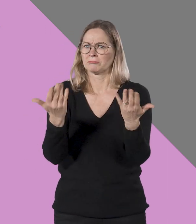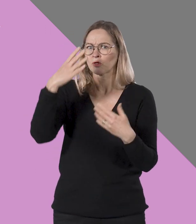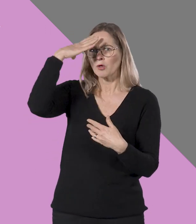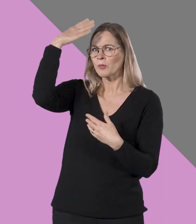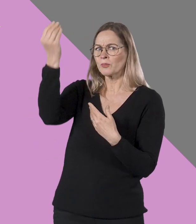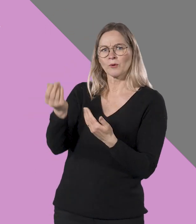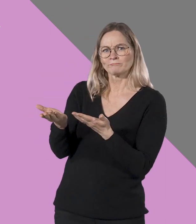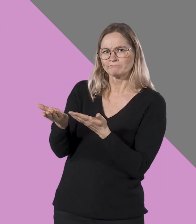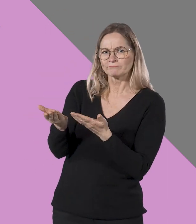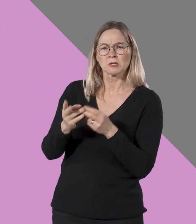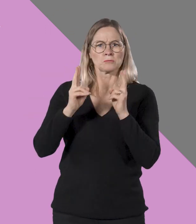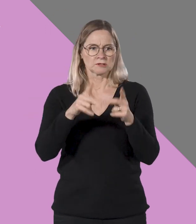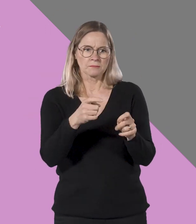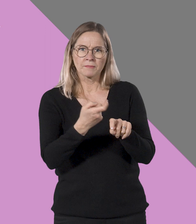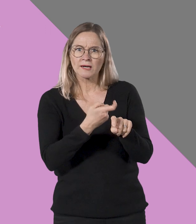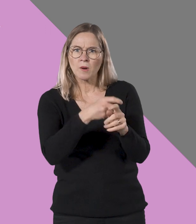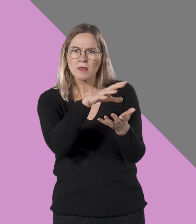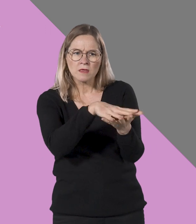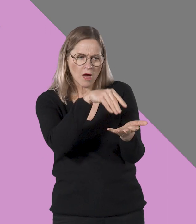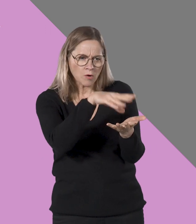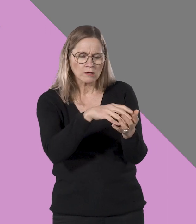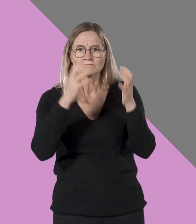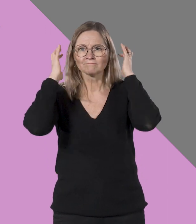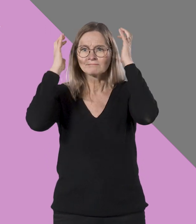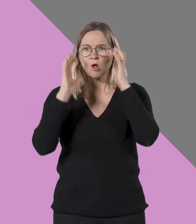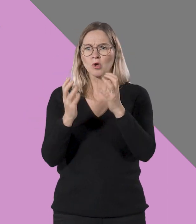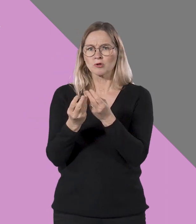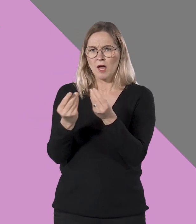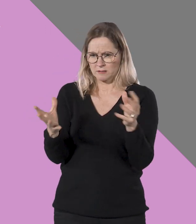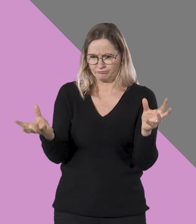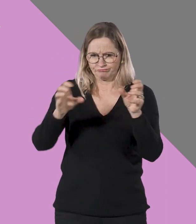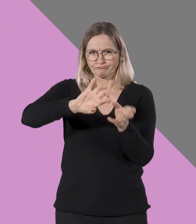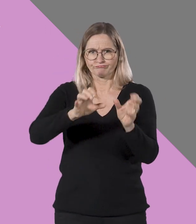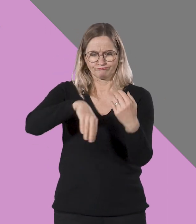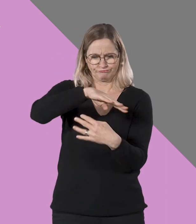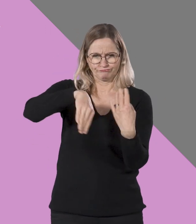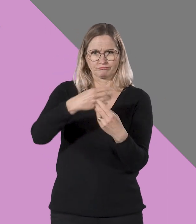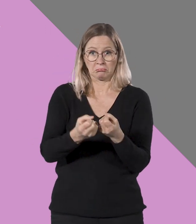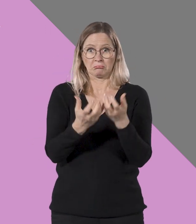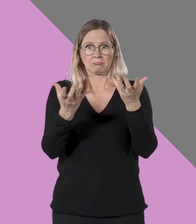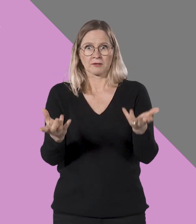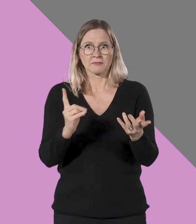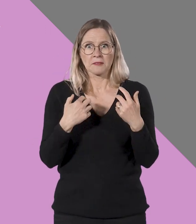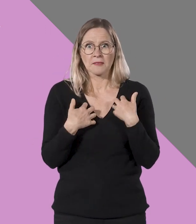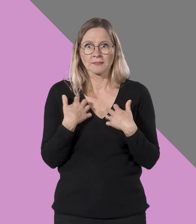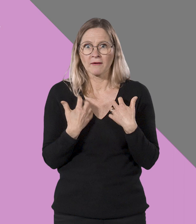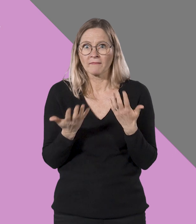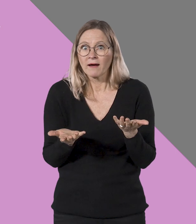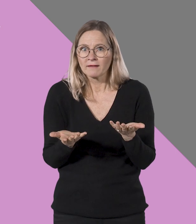tietoiskun tontuista sekä siitä, mitä jännää syntyy - kun perunajauhoja ja hoitoainetta sekoitetaan toisiinsa.